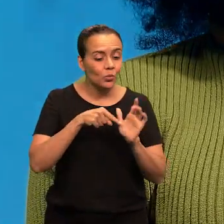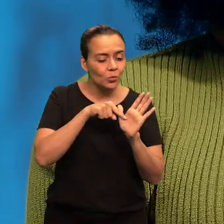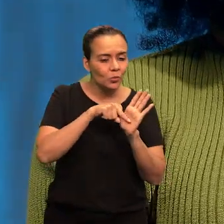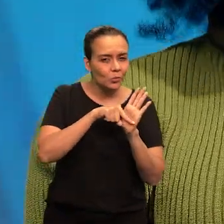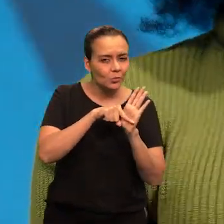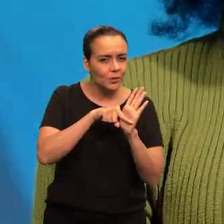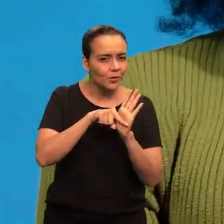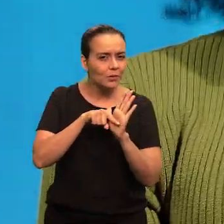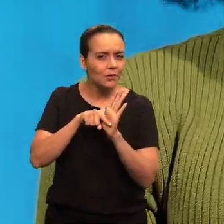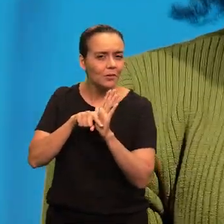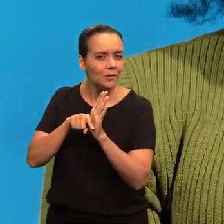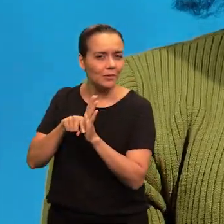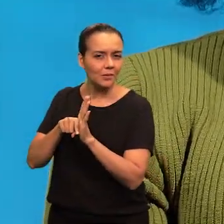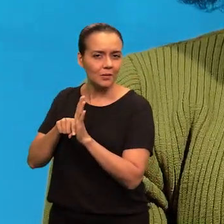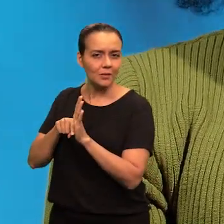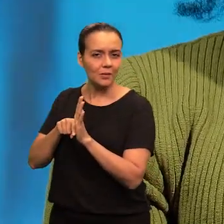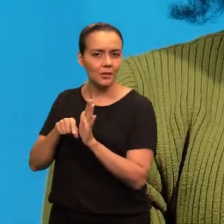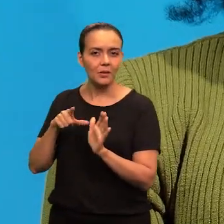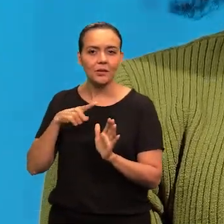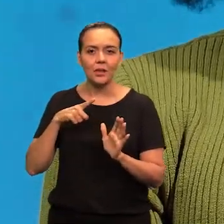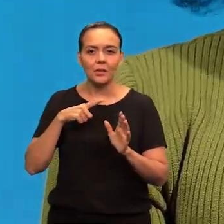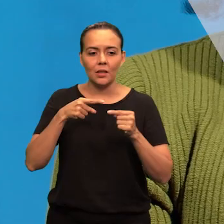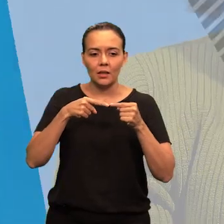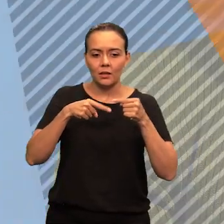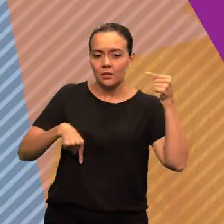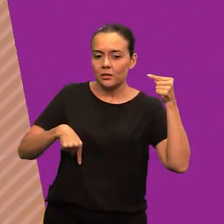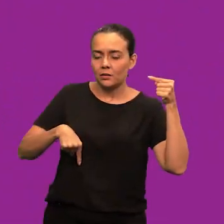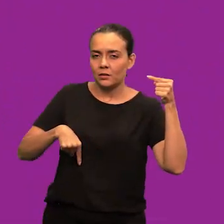não significa dizer também que não tem uma potência disruptiva.